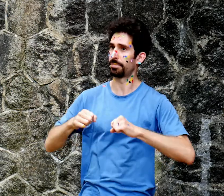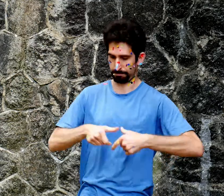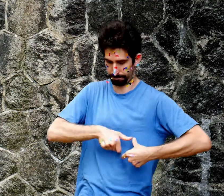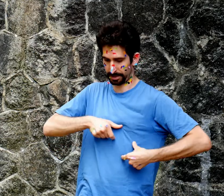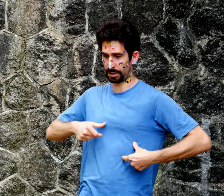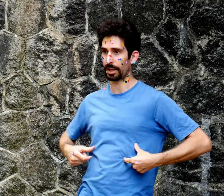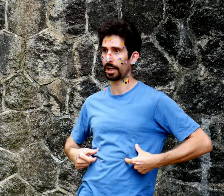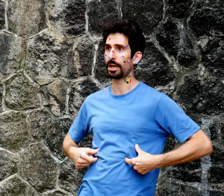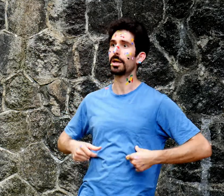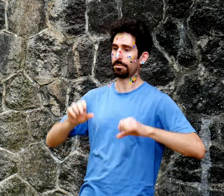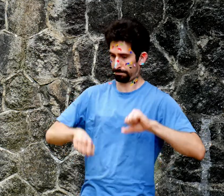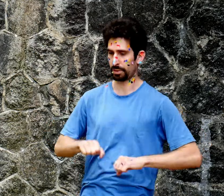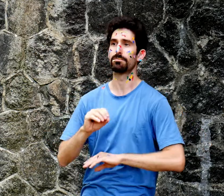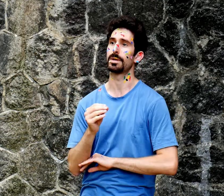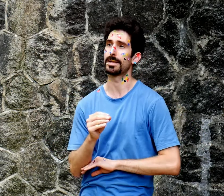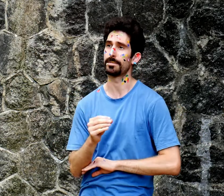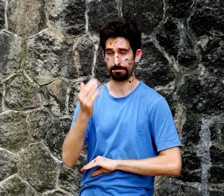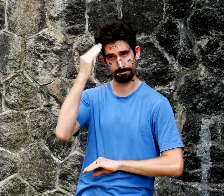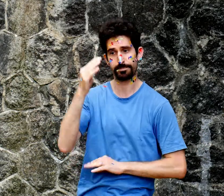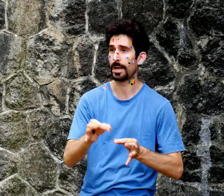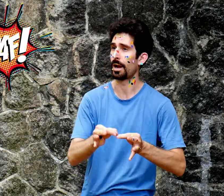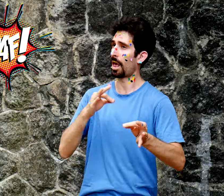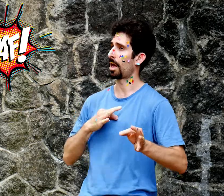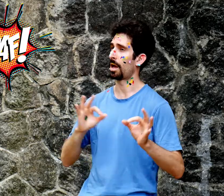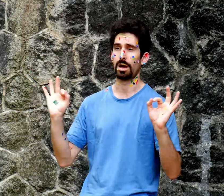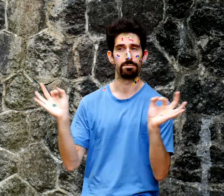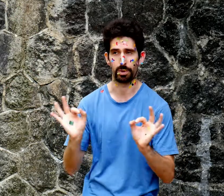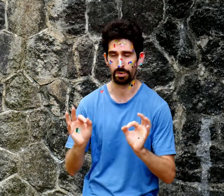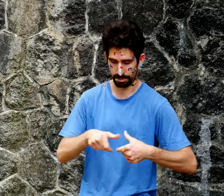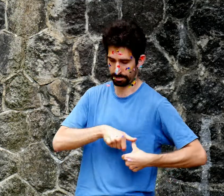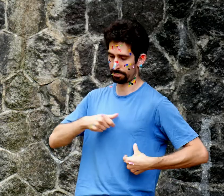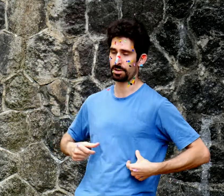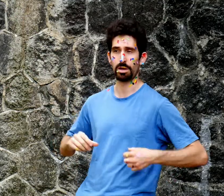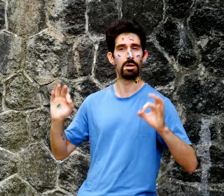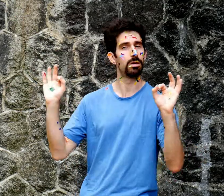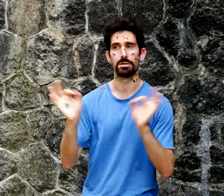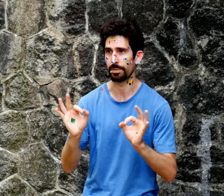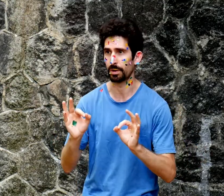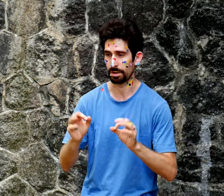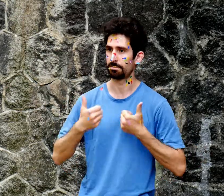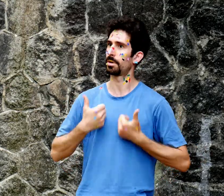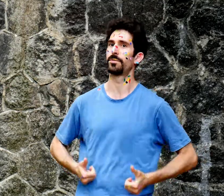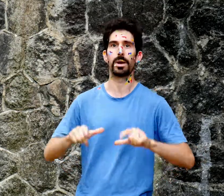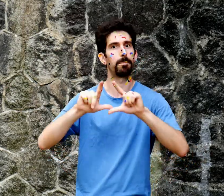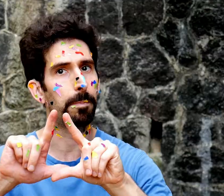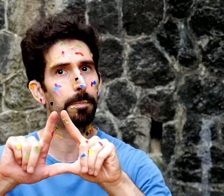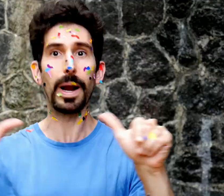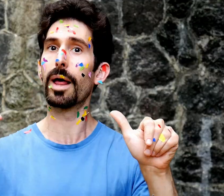a permis la formation du placenta et donc la survie du bébé. Si pas d'infection, alors, pas de placenta et les mammifères ne seraient pas là.